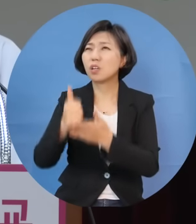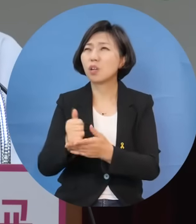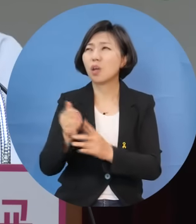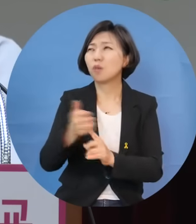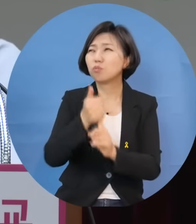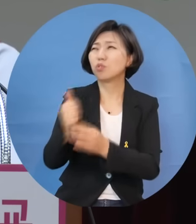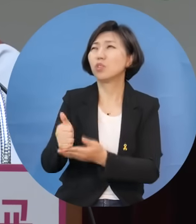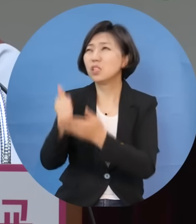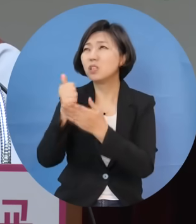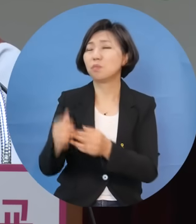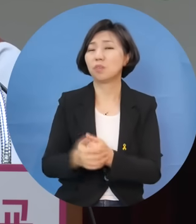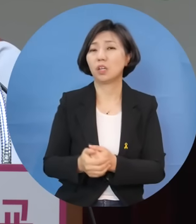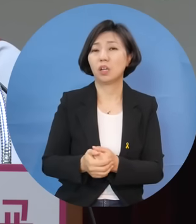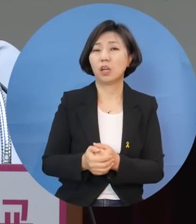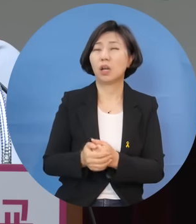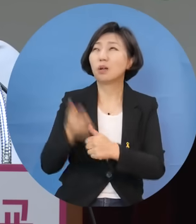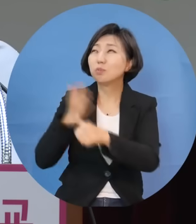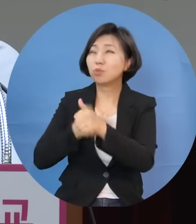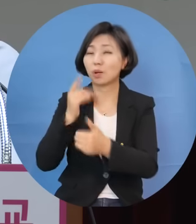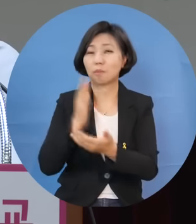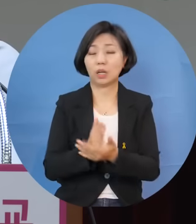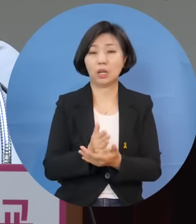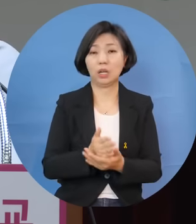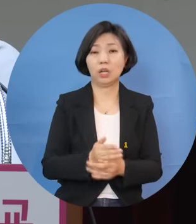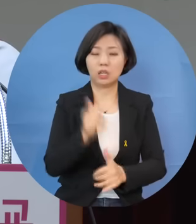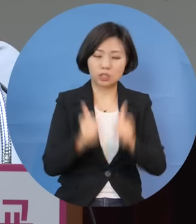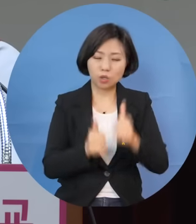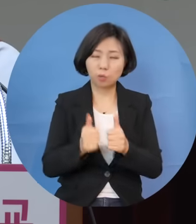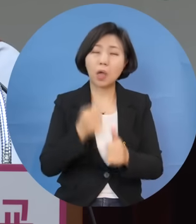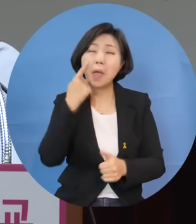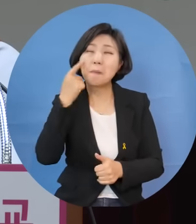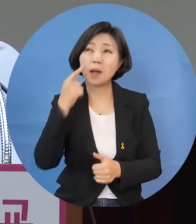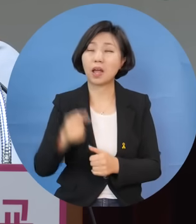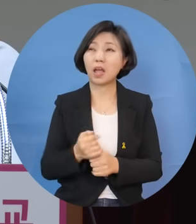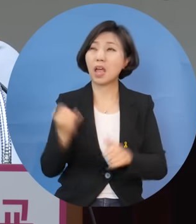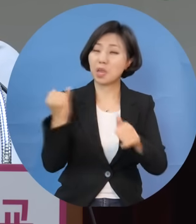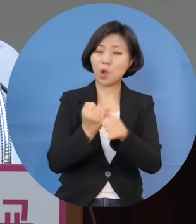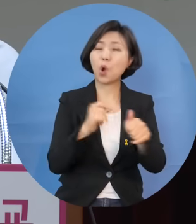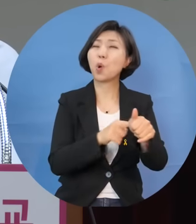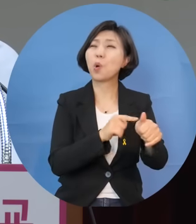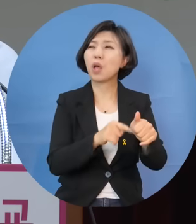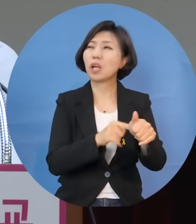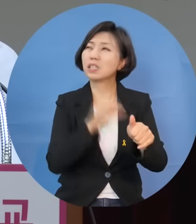공부도, 학교 시험도 부처님이 대신 쳐달라. 결혼 상대도 부처님이 구해달라.